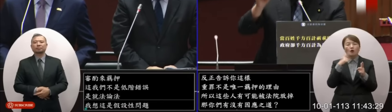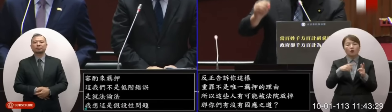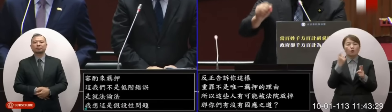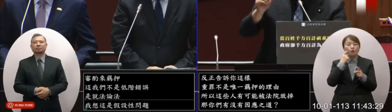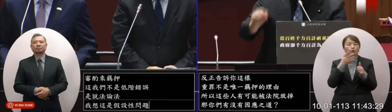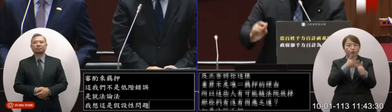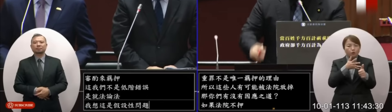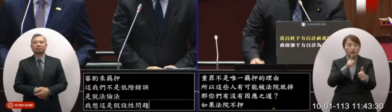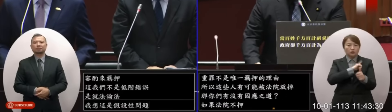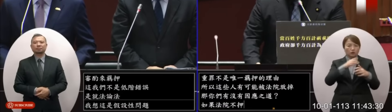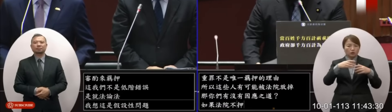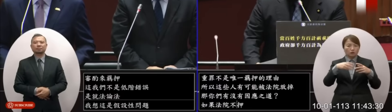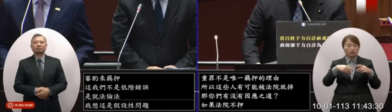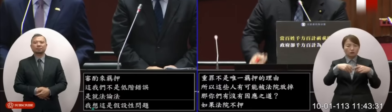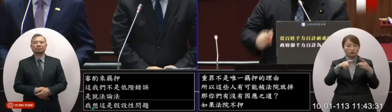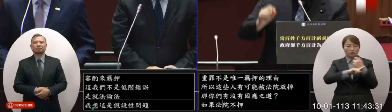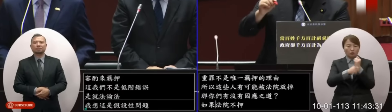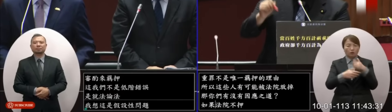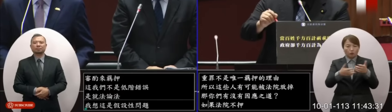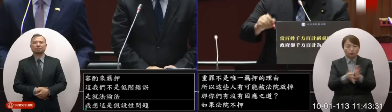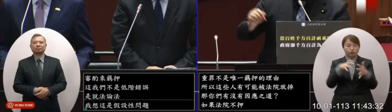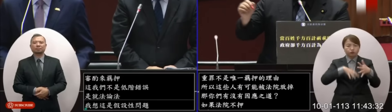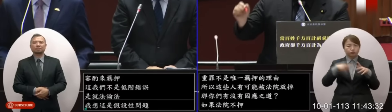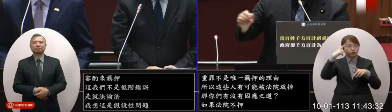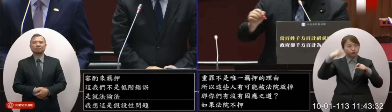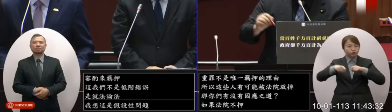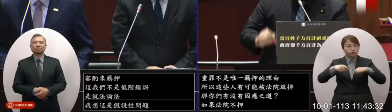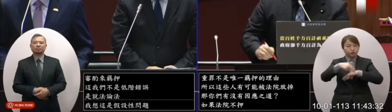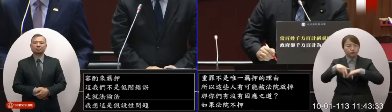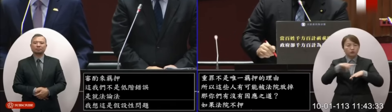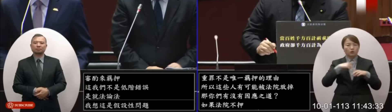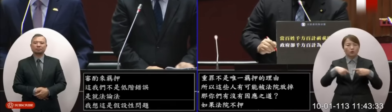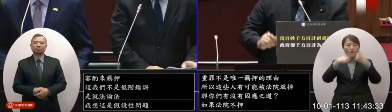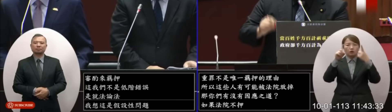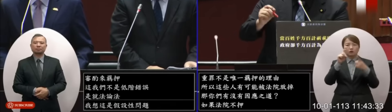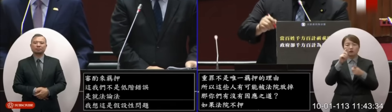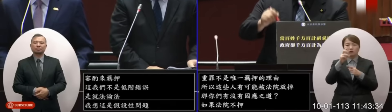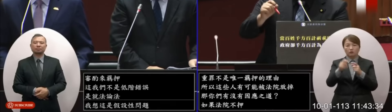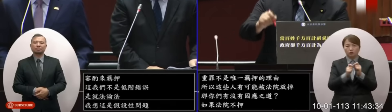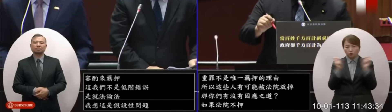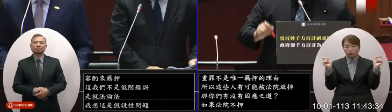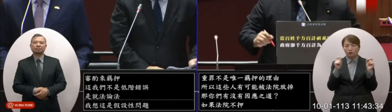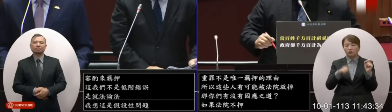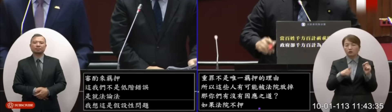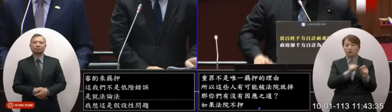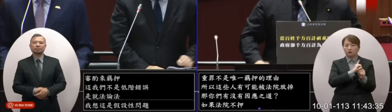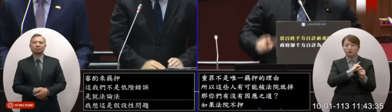部裡面應該要有所因應吧 這個問題已經炒了十幾年了 那部裡面難道沒有任何意義嗎